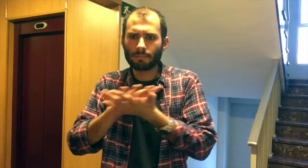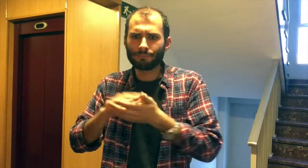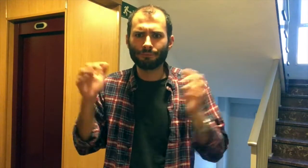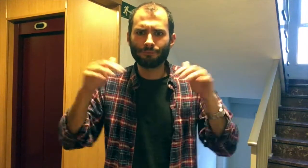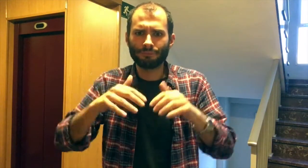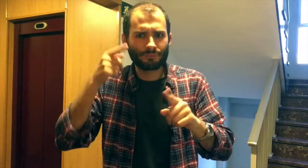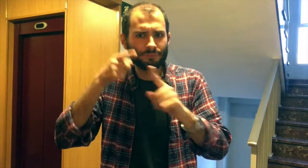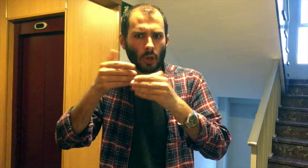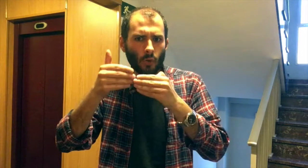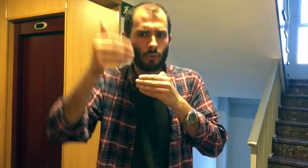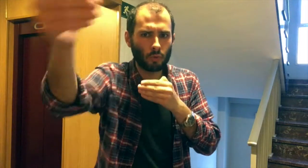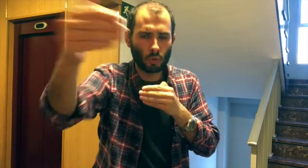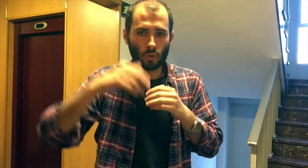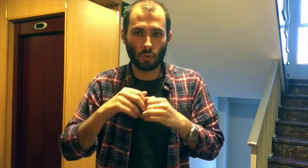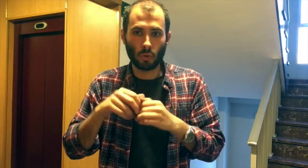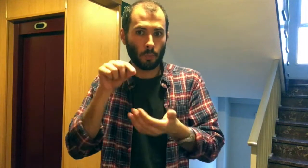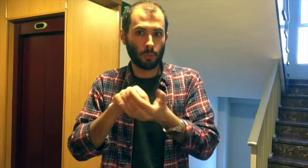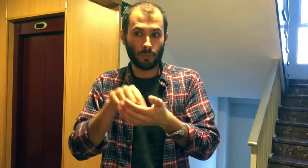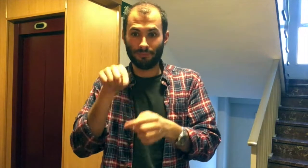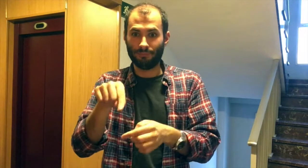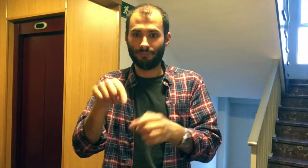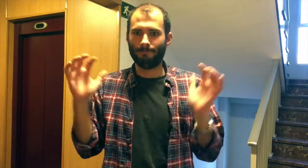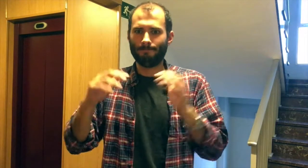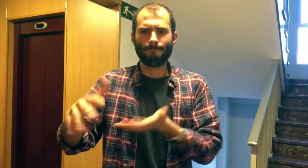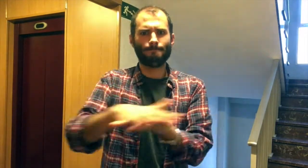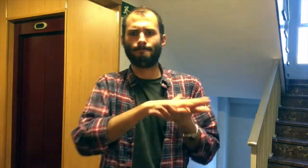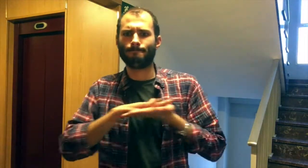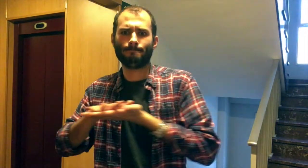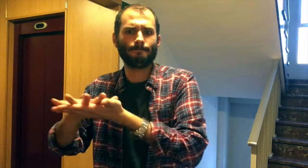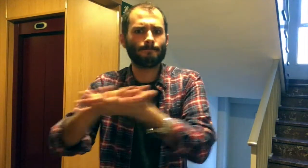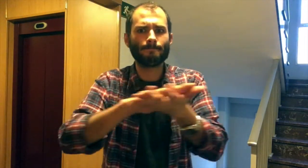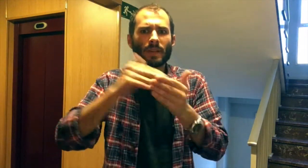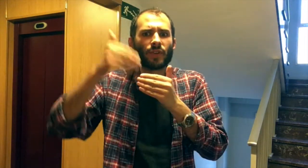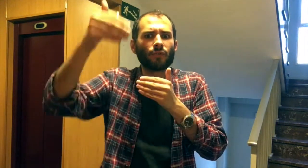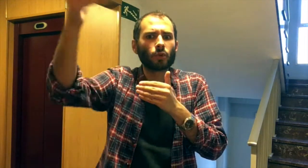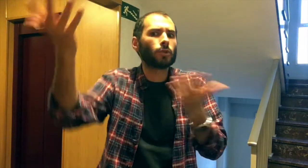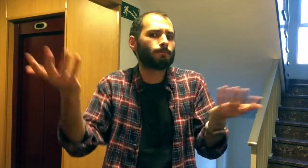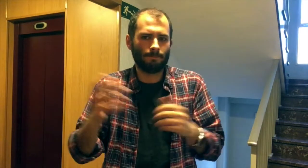así como debatiremos el futuro del mismo. Será un importante espacio de reflexión sobre el hacia dónde vamos.